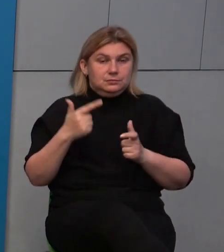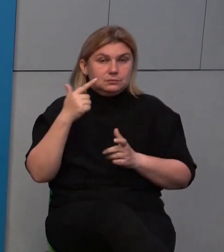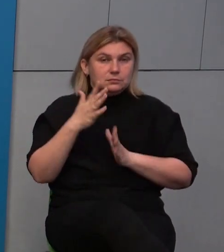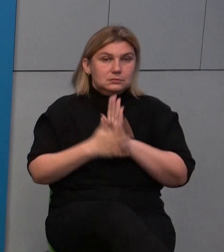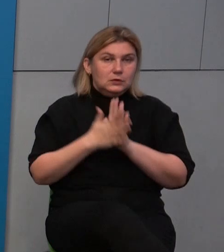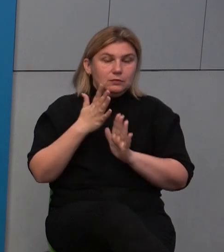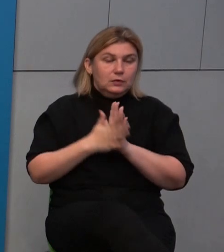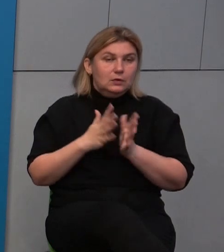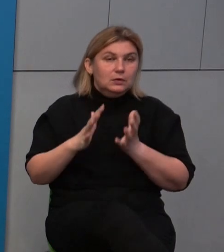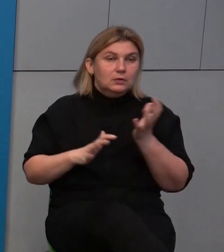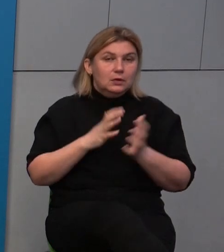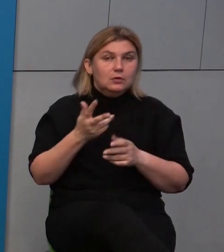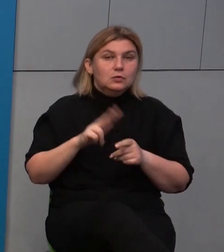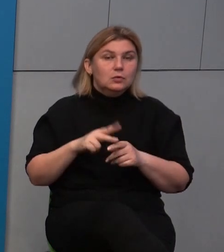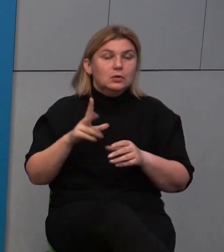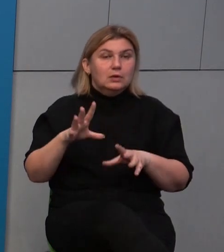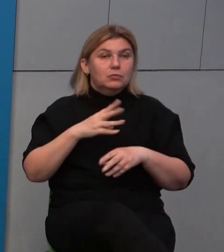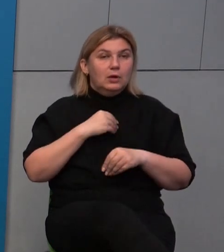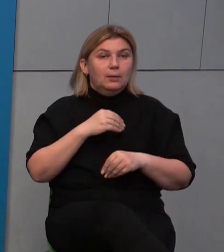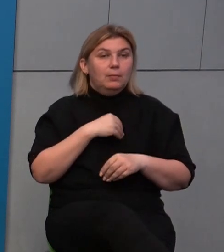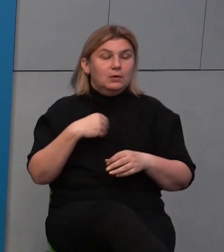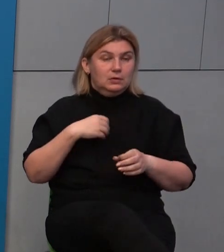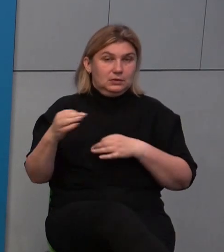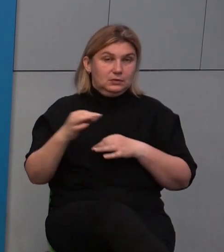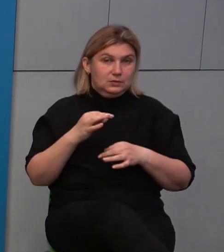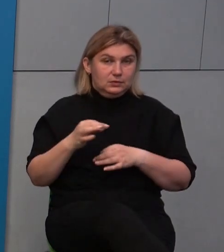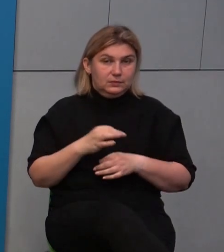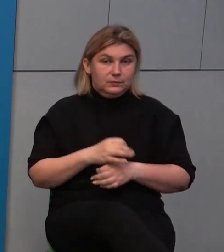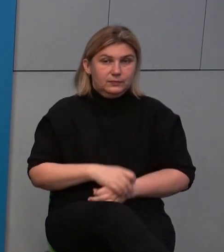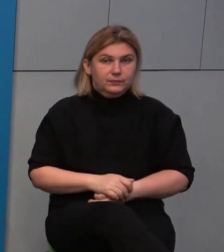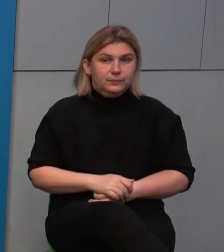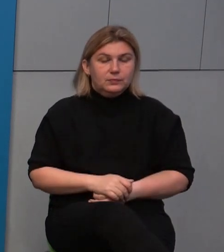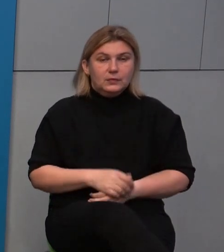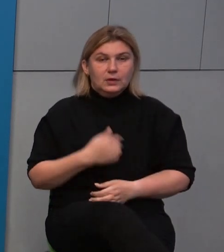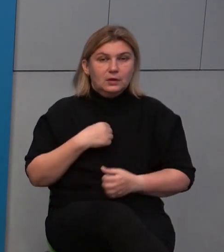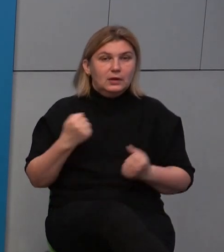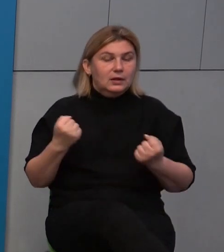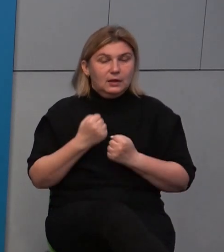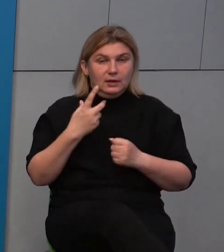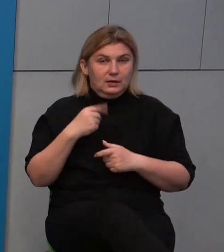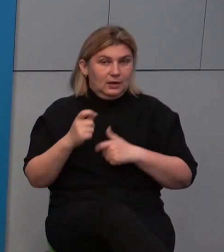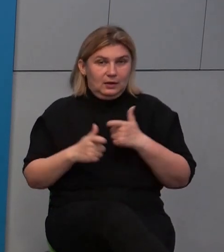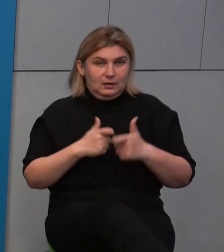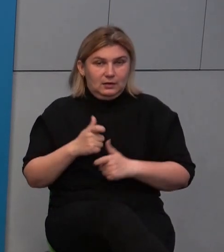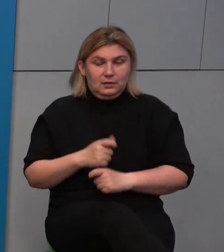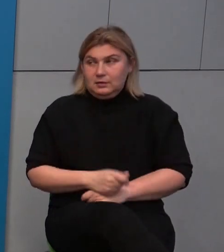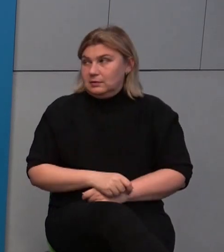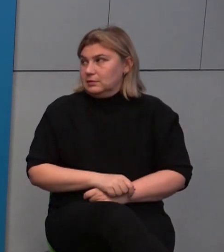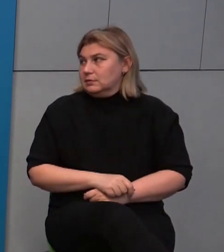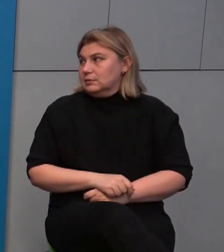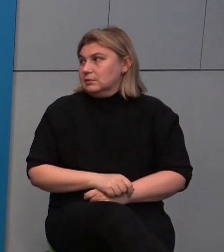które się przyjęły w polskiej historiografii. Tutaj już staram się tego nie robić, mimo tego, że uważam,